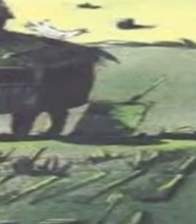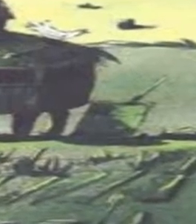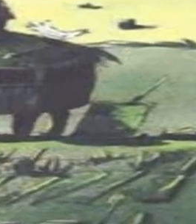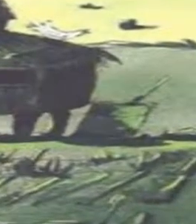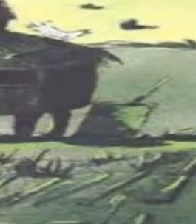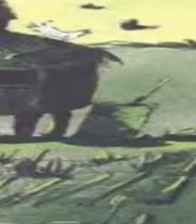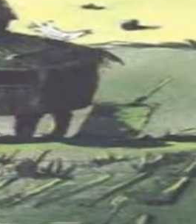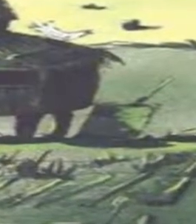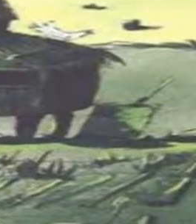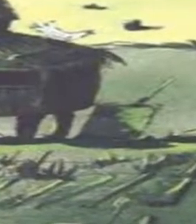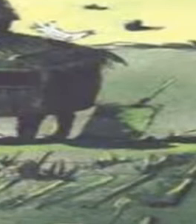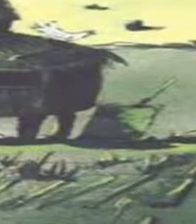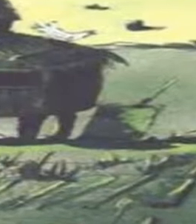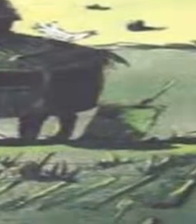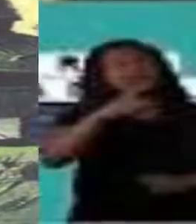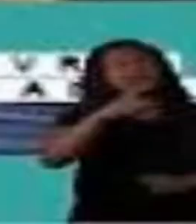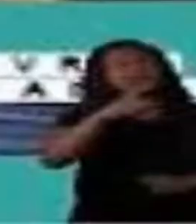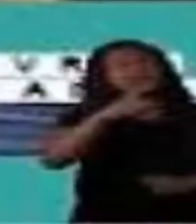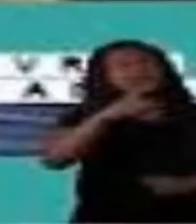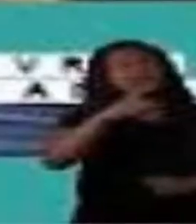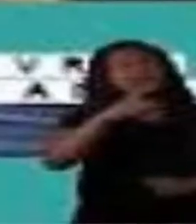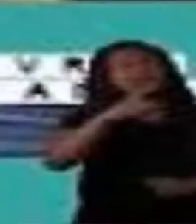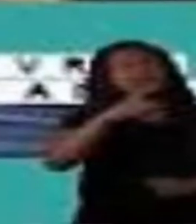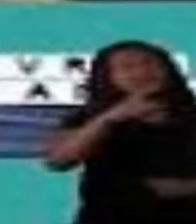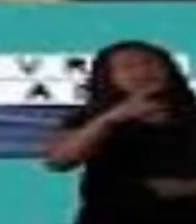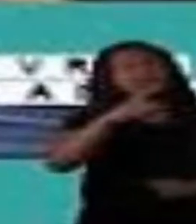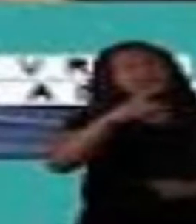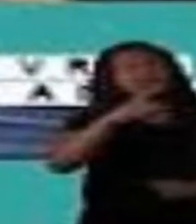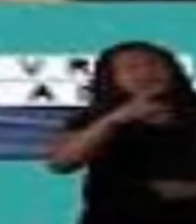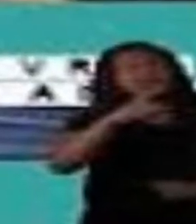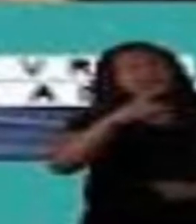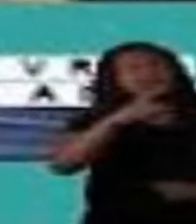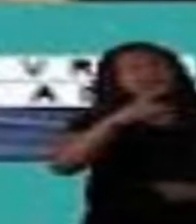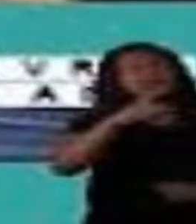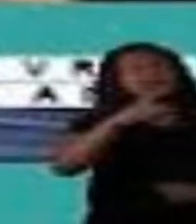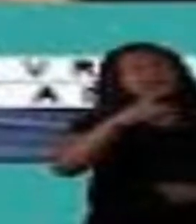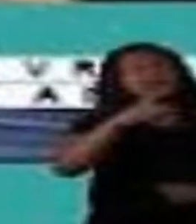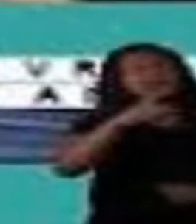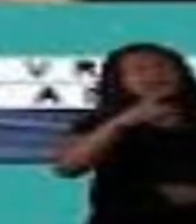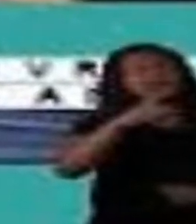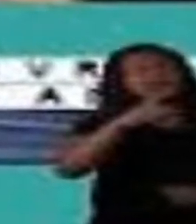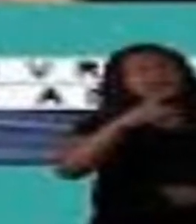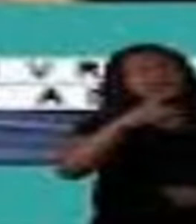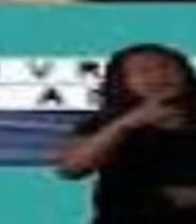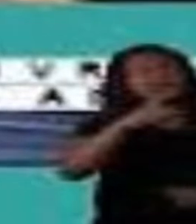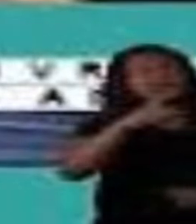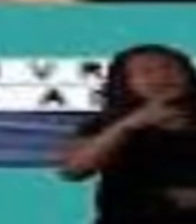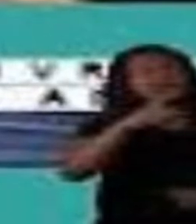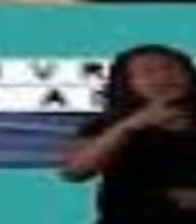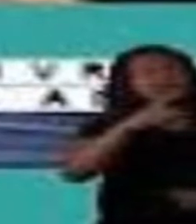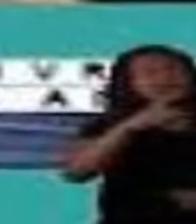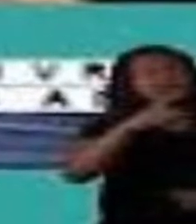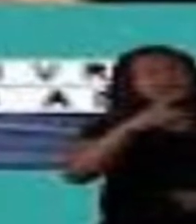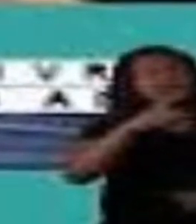Ensaios, Livro e Inovação. Neste ano, o prêmio recebeu 3,4 mil inscrições, 31%